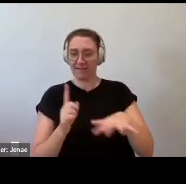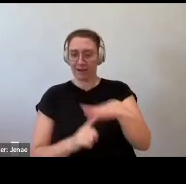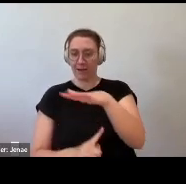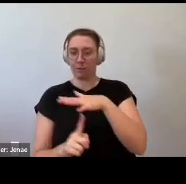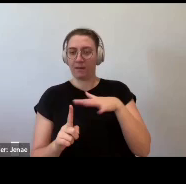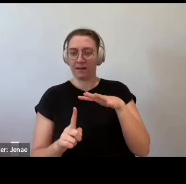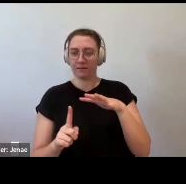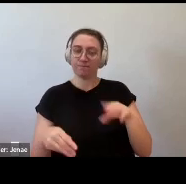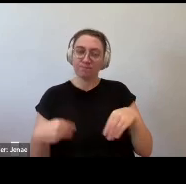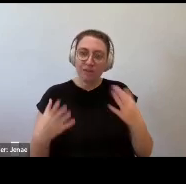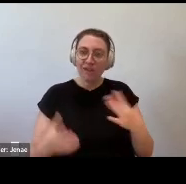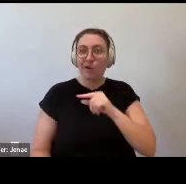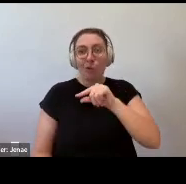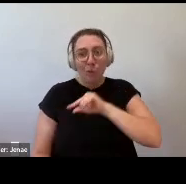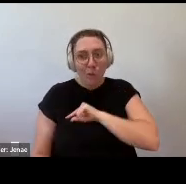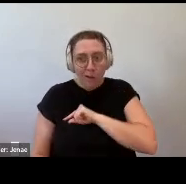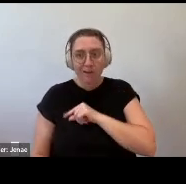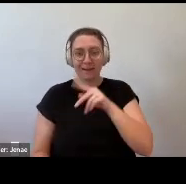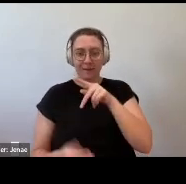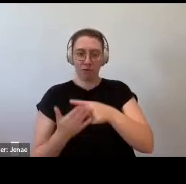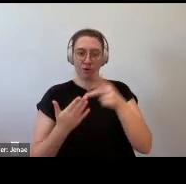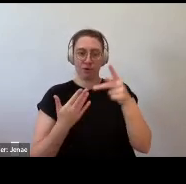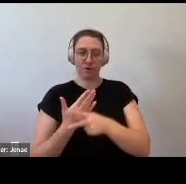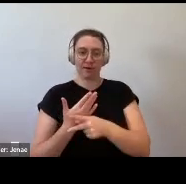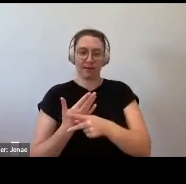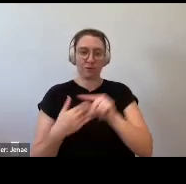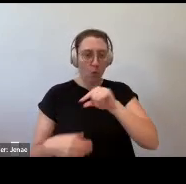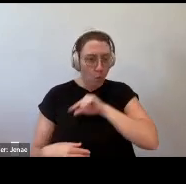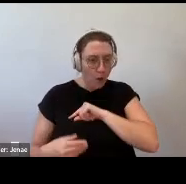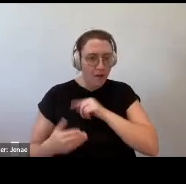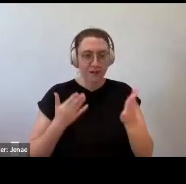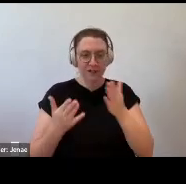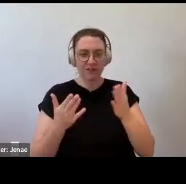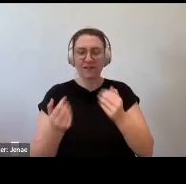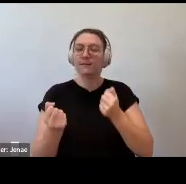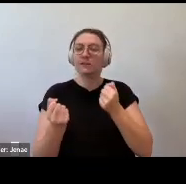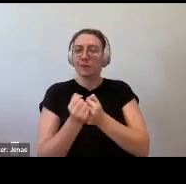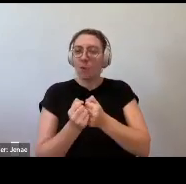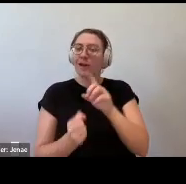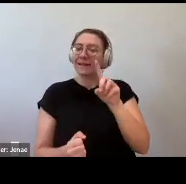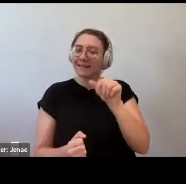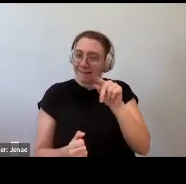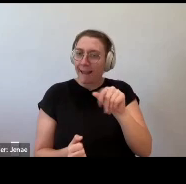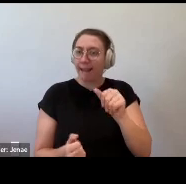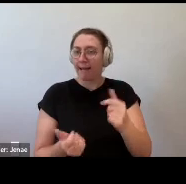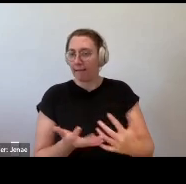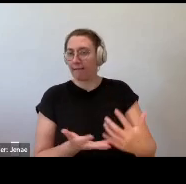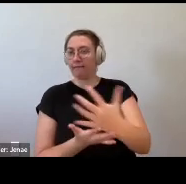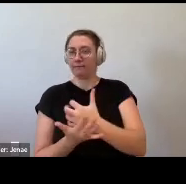brindar programas y servicios de calidad y apoyar la mejora continua basada en datos para que